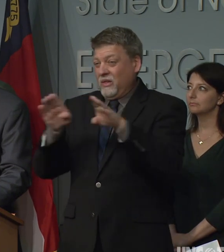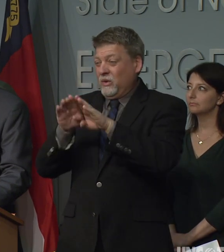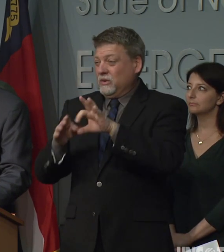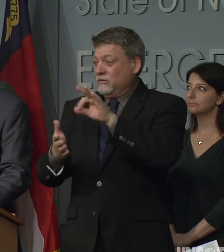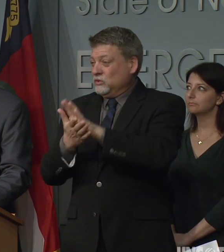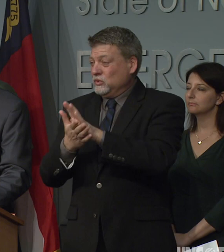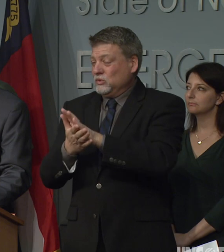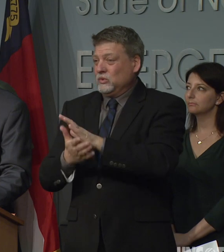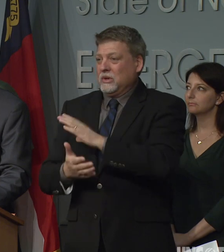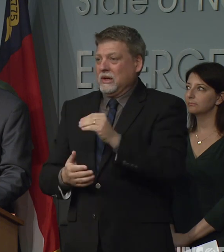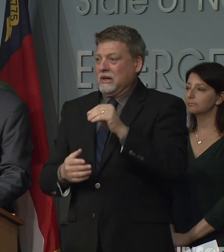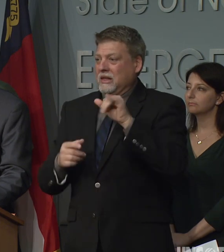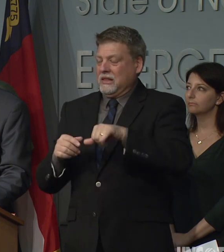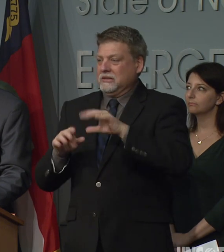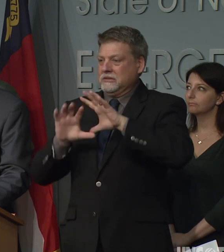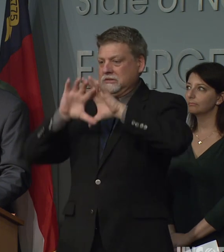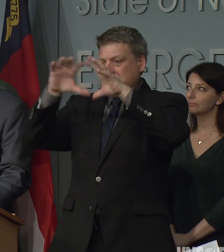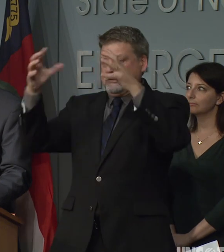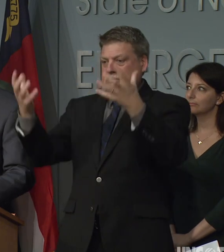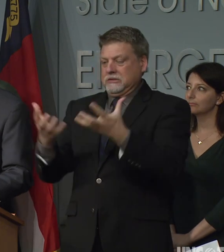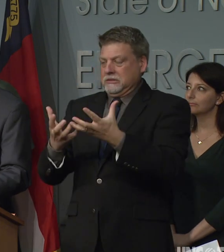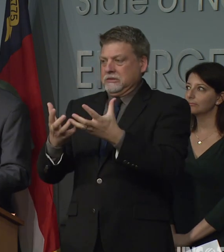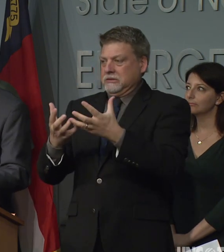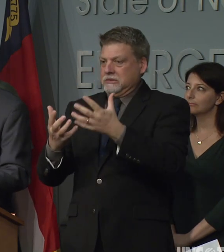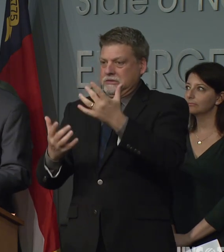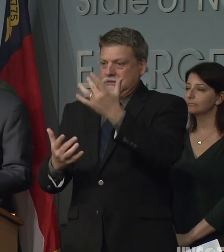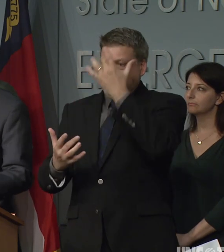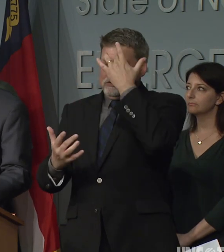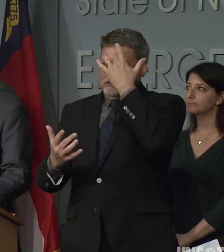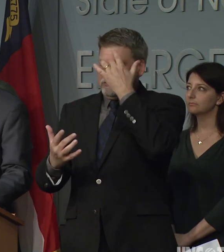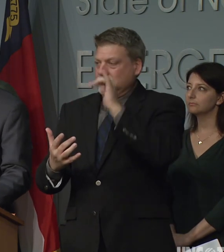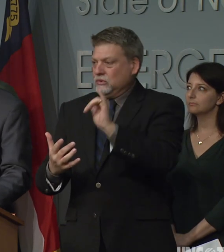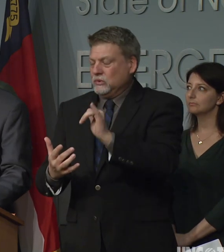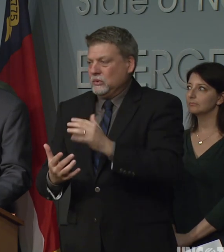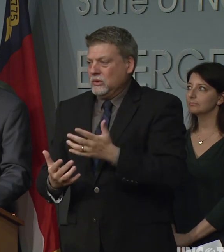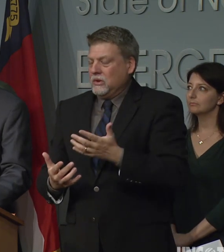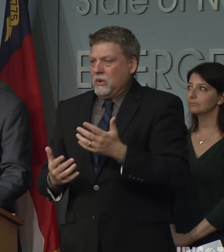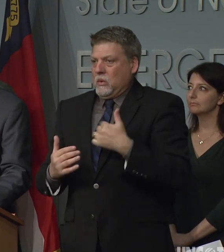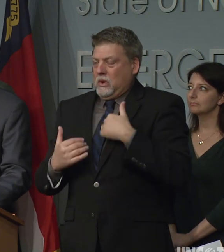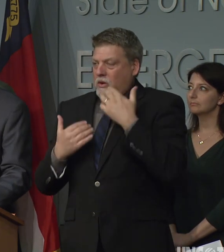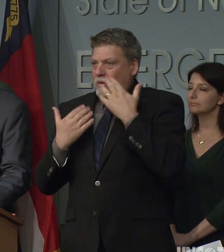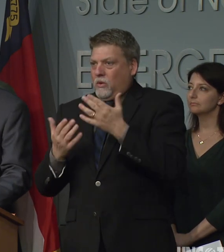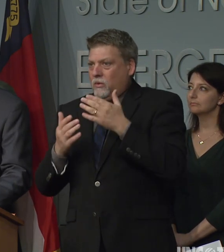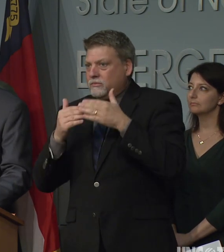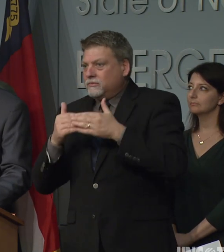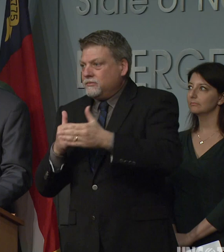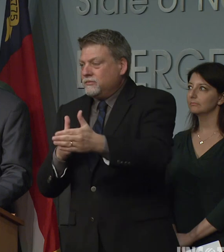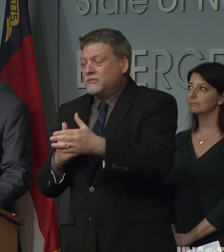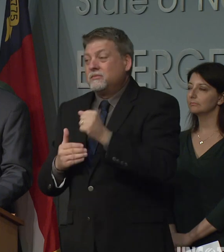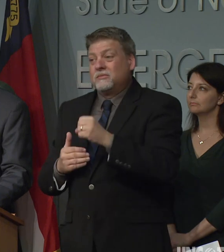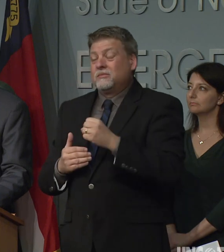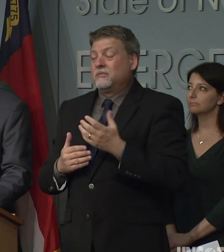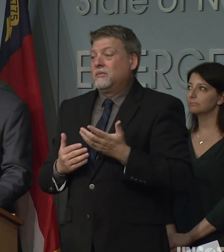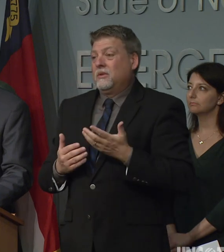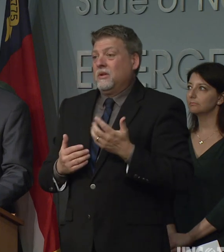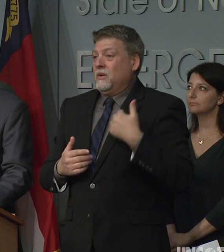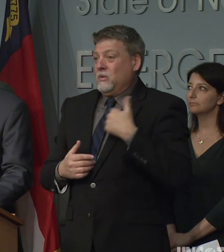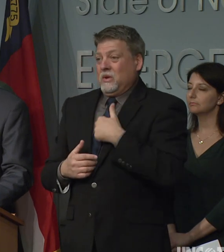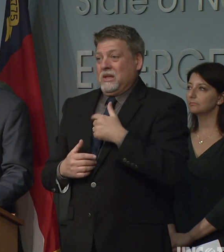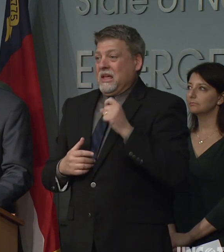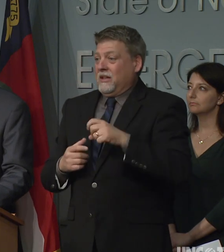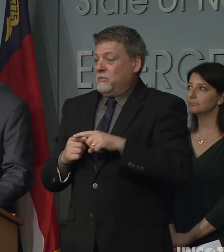Con este cierre de escuelas a nivel estatal y sin saber cómo esta pandemia está afectando a toda nuestra población, por lo